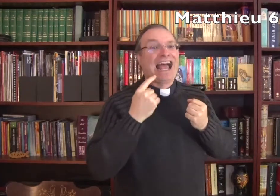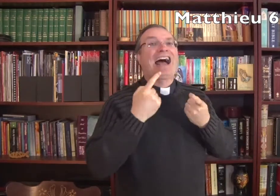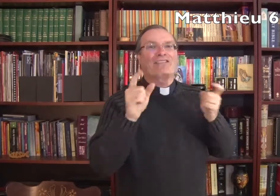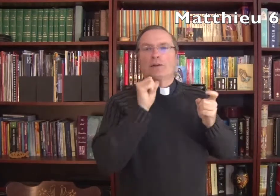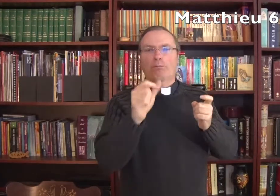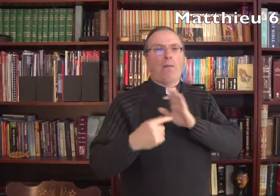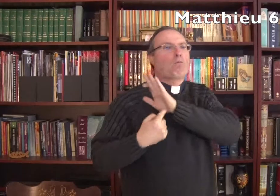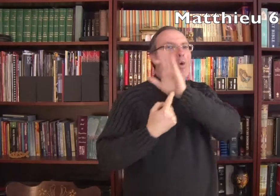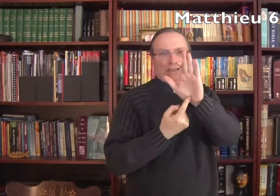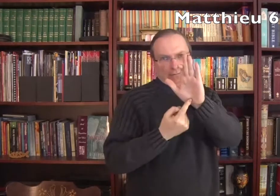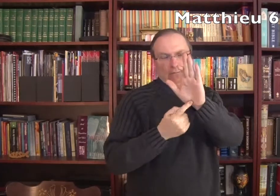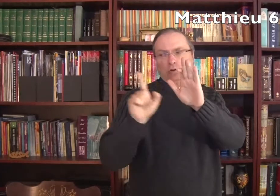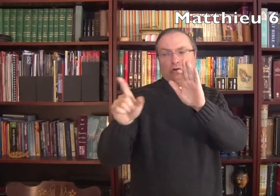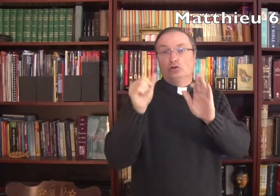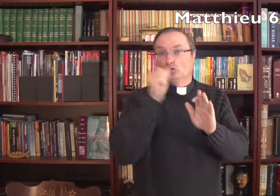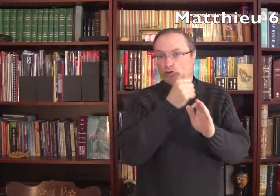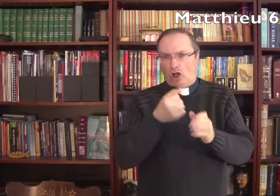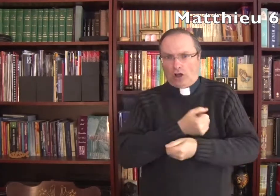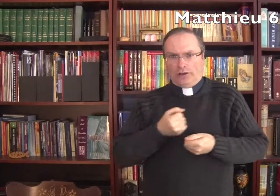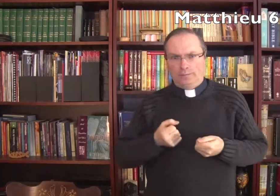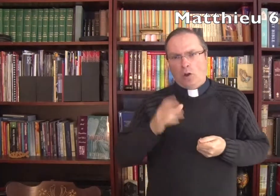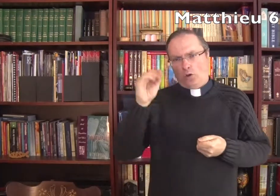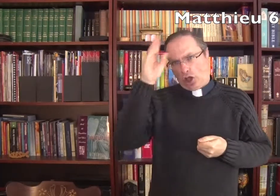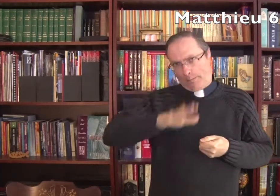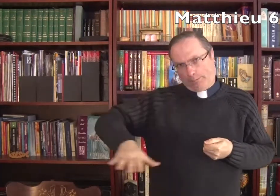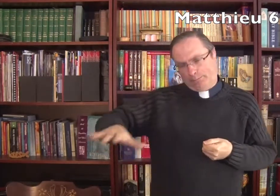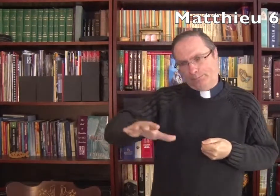afin de ne pas montrer que tu jeûnes aux hommes,